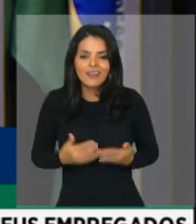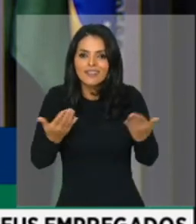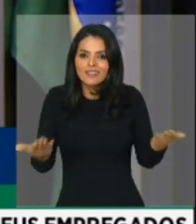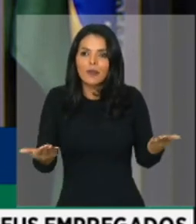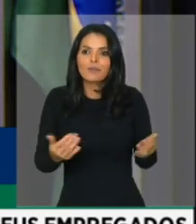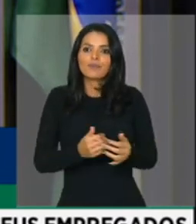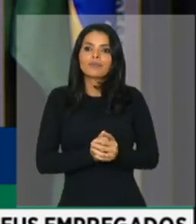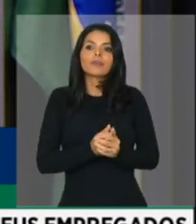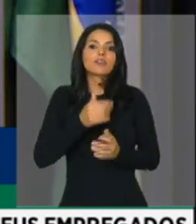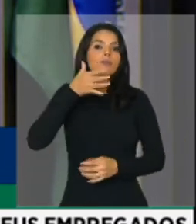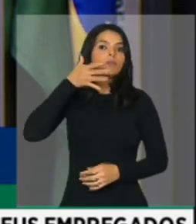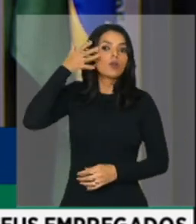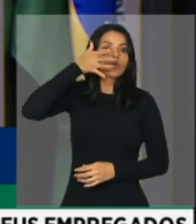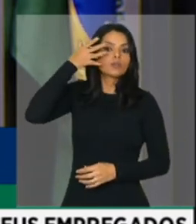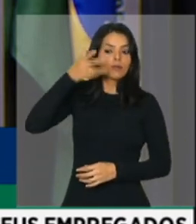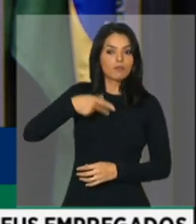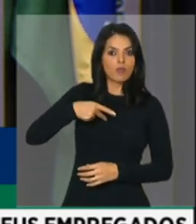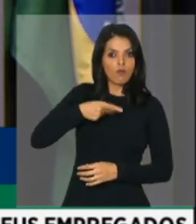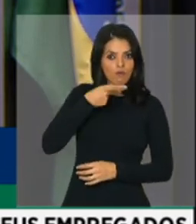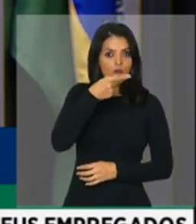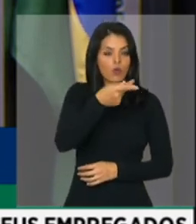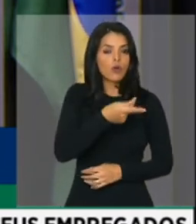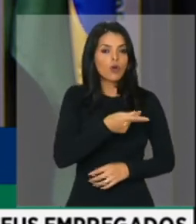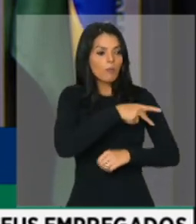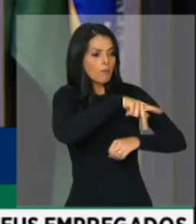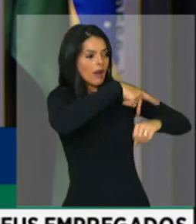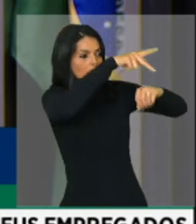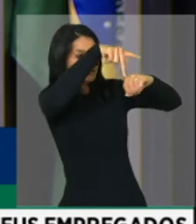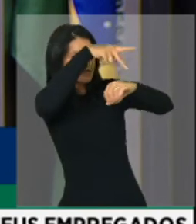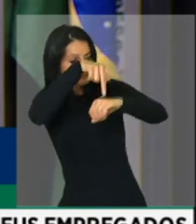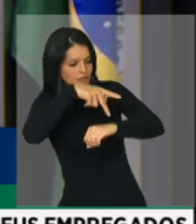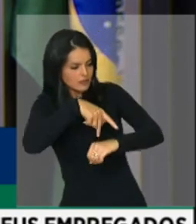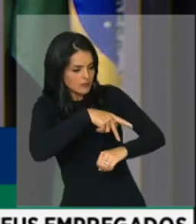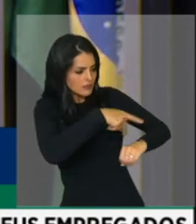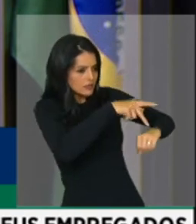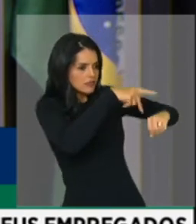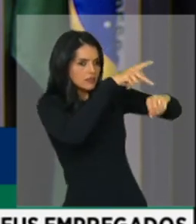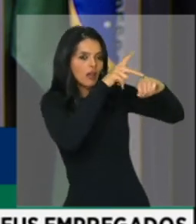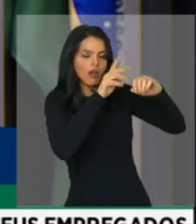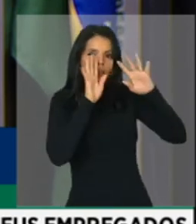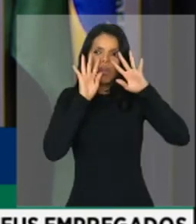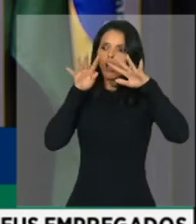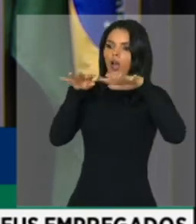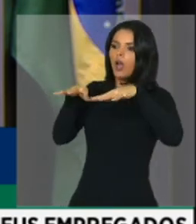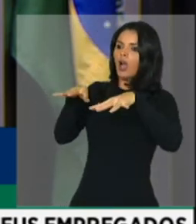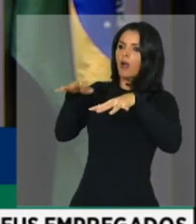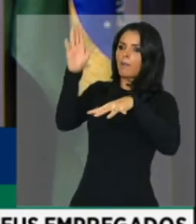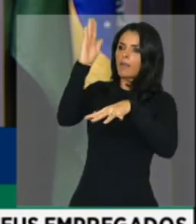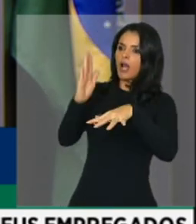COOPERAÇÃO. QUANDO, O INÍCIO DESSE PRONUNCIAMENTO DISSE QUE QUASE TODO MUNDO ESTÁ ABISMADO COM ESSES NÚMEROS DE MORTES, QUERO